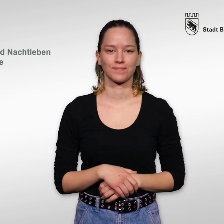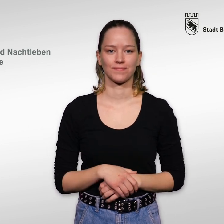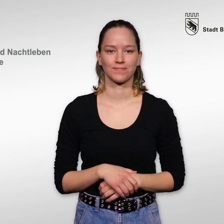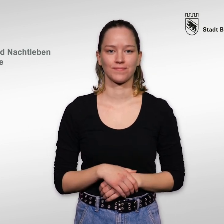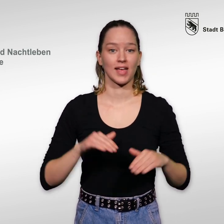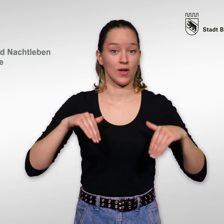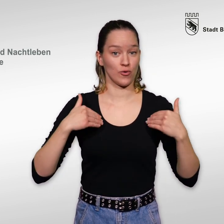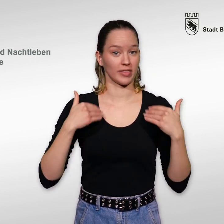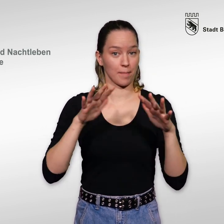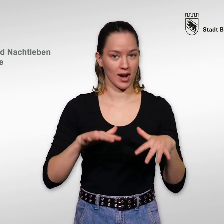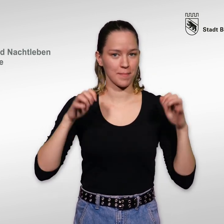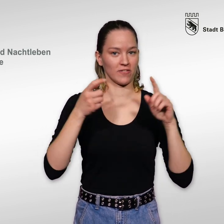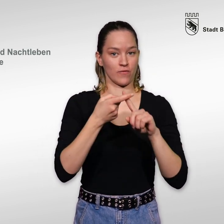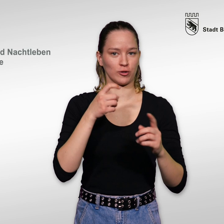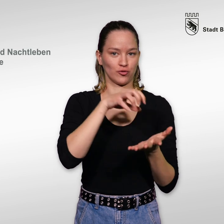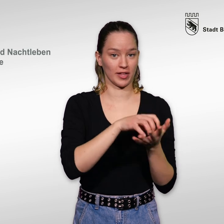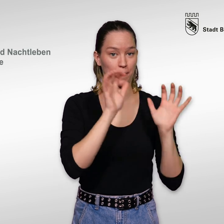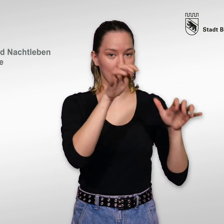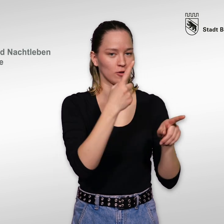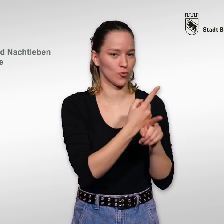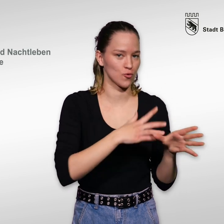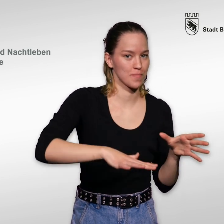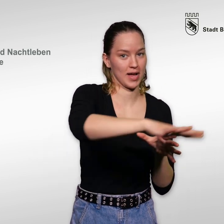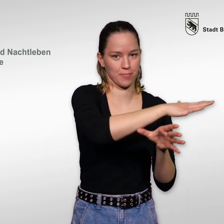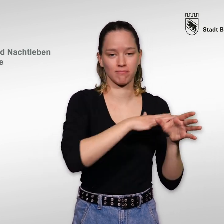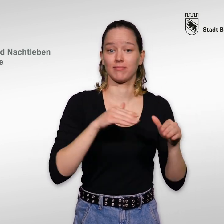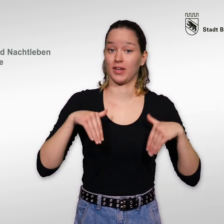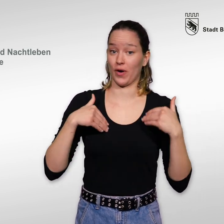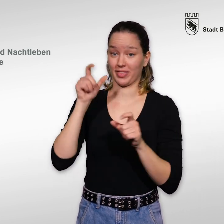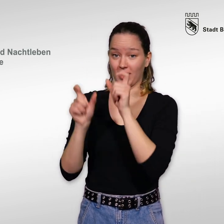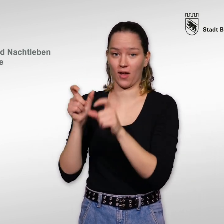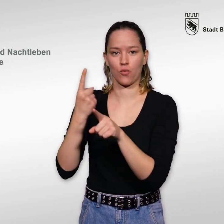Beim Jugendparlament der Stadt Bern und Umgebung können Jugendliche